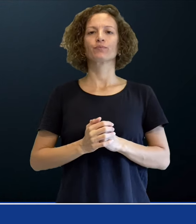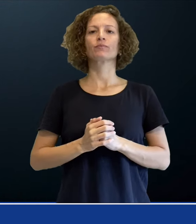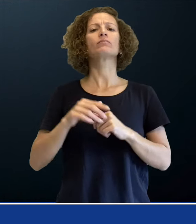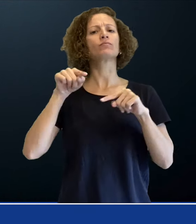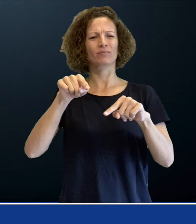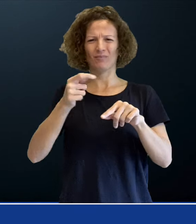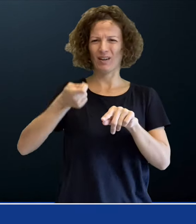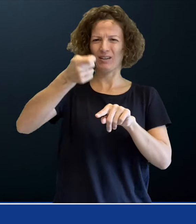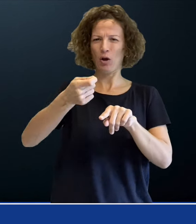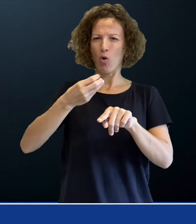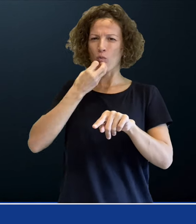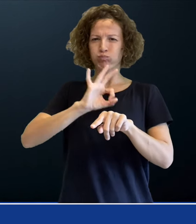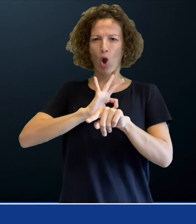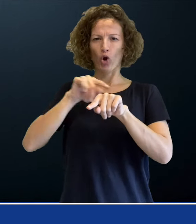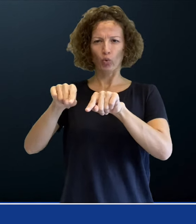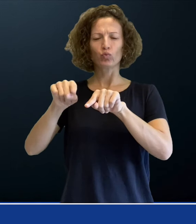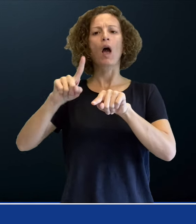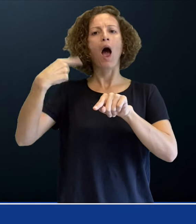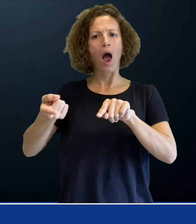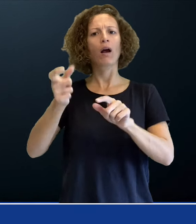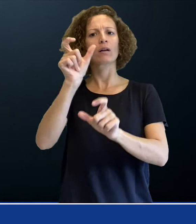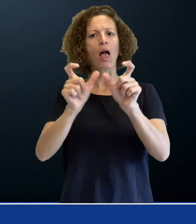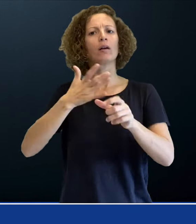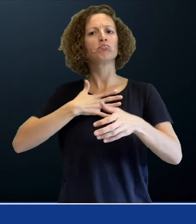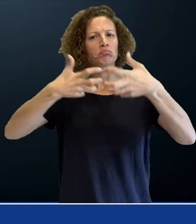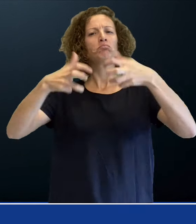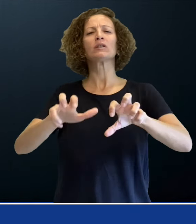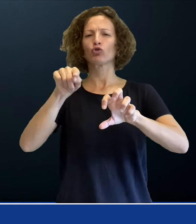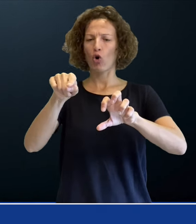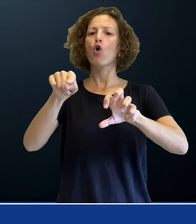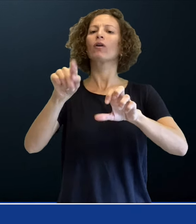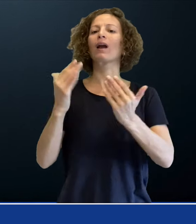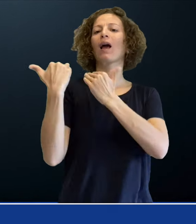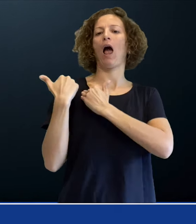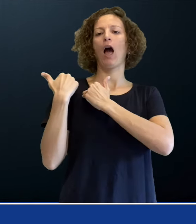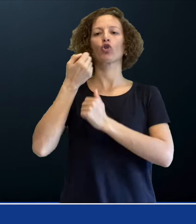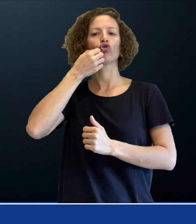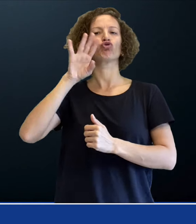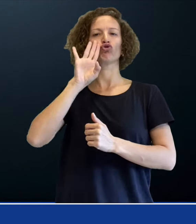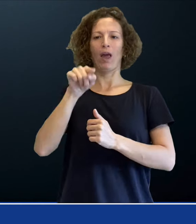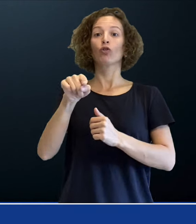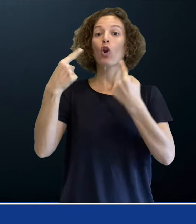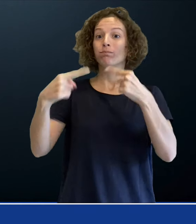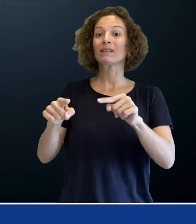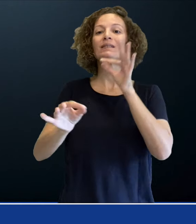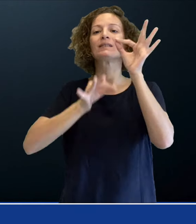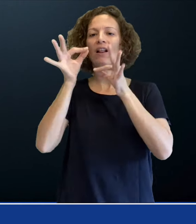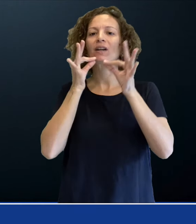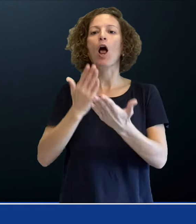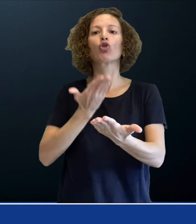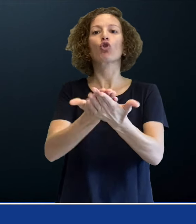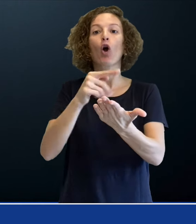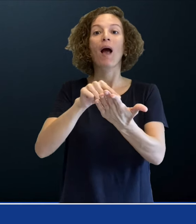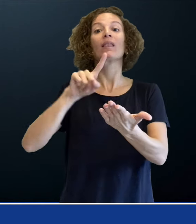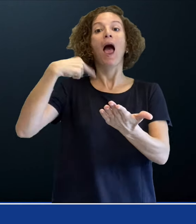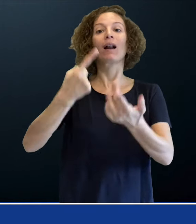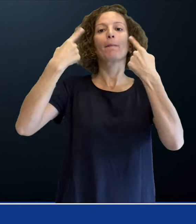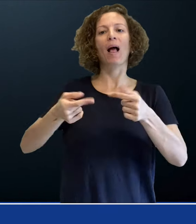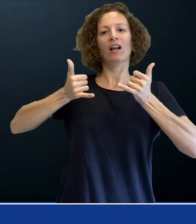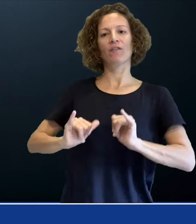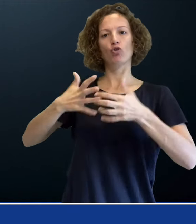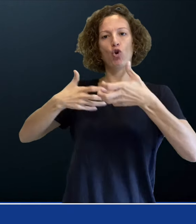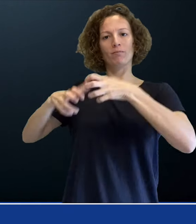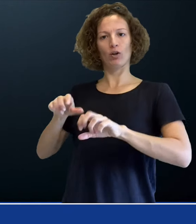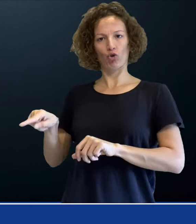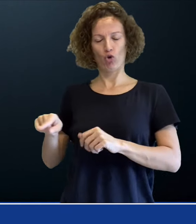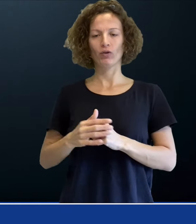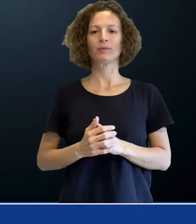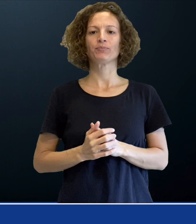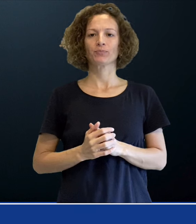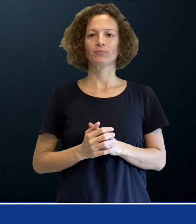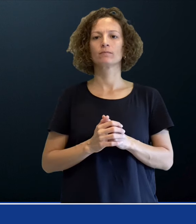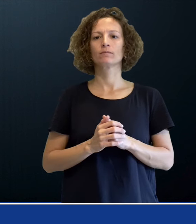Sono ammessi all’erogazione del bonus anche i minori a carico di un genitore, il quale deve inoltrare la domanda per il figlio minore.